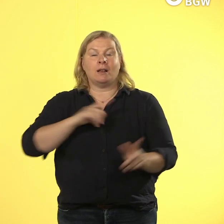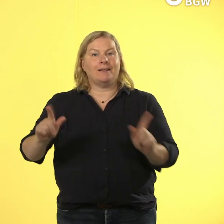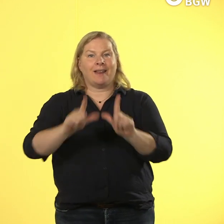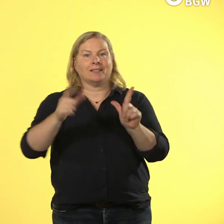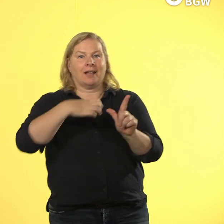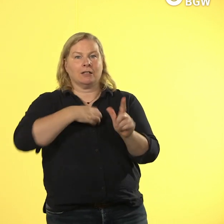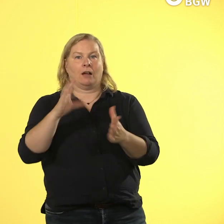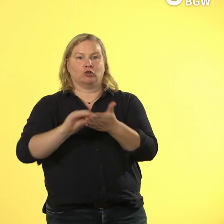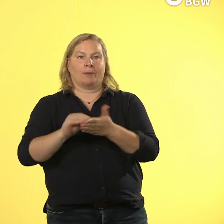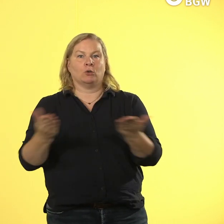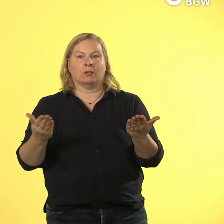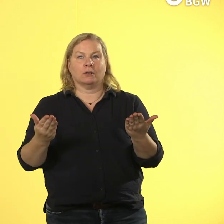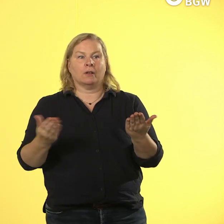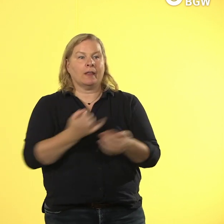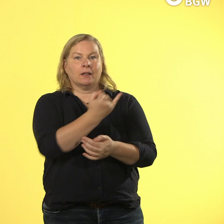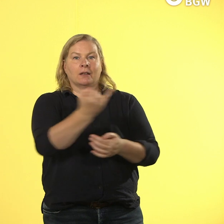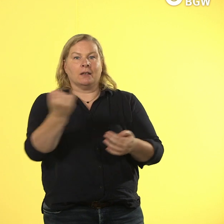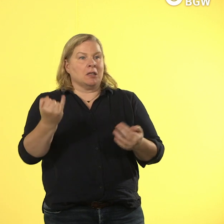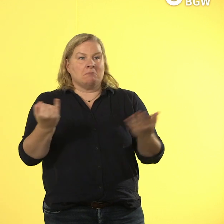Man fühlt sich hier in einer Art Opferrolle.